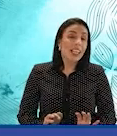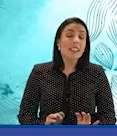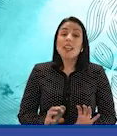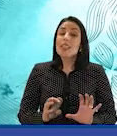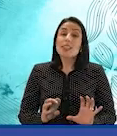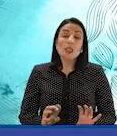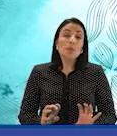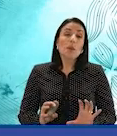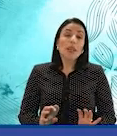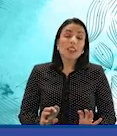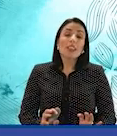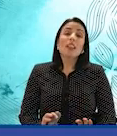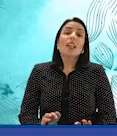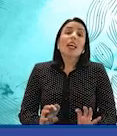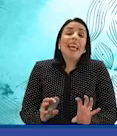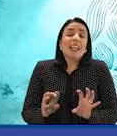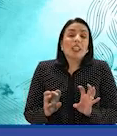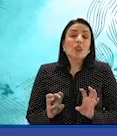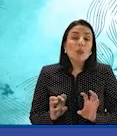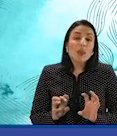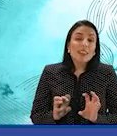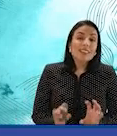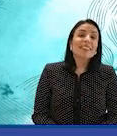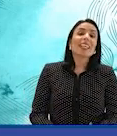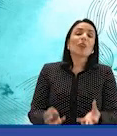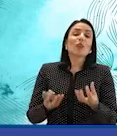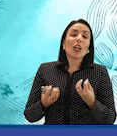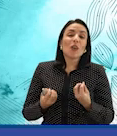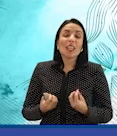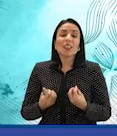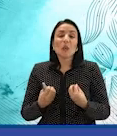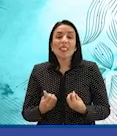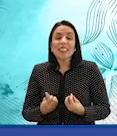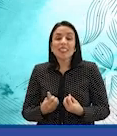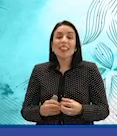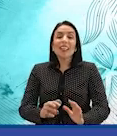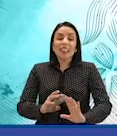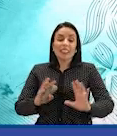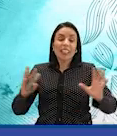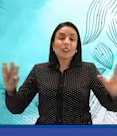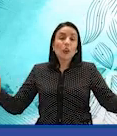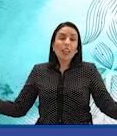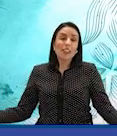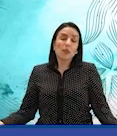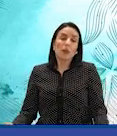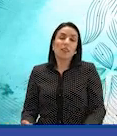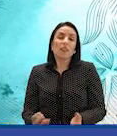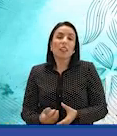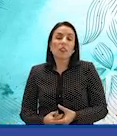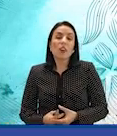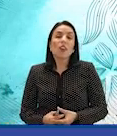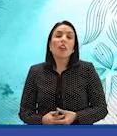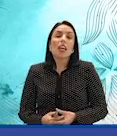es simplemente el resumen que Contraloría solicita de toda esa planificación,